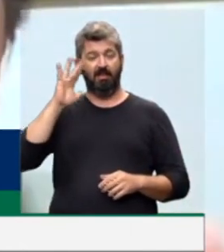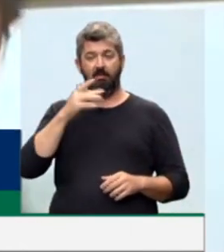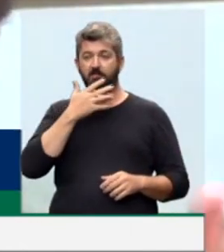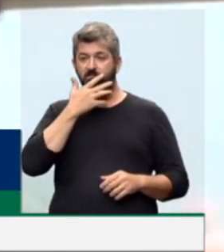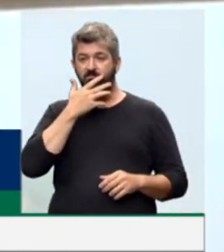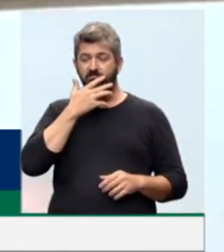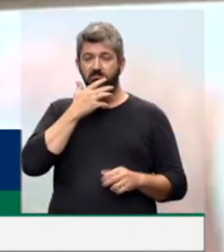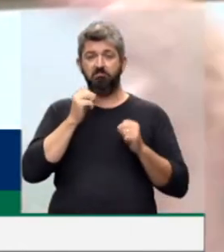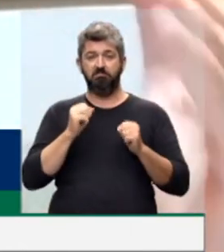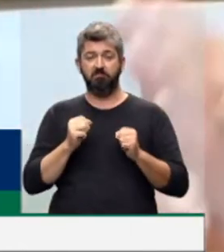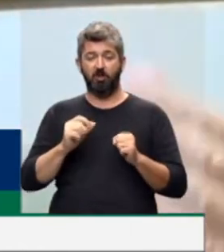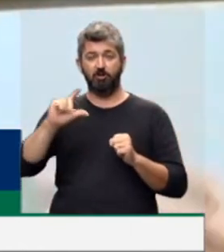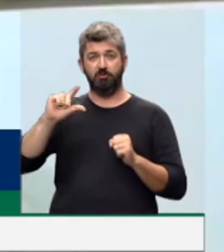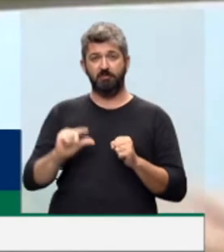ENERGIA QUE SÃO ENERGIAS